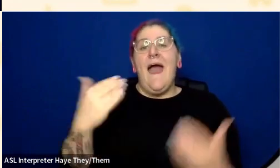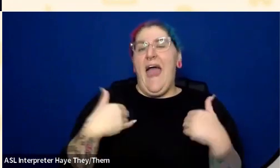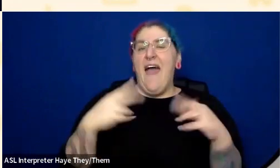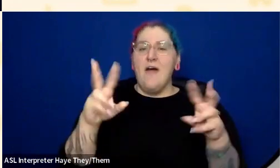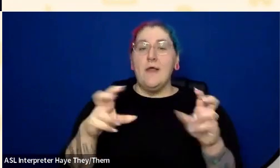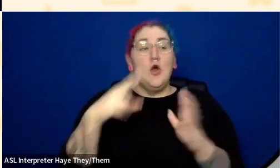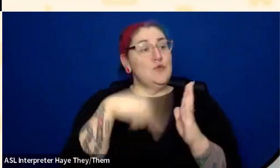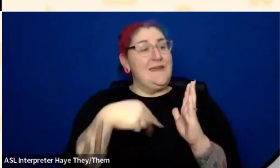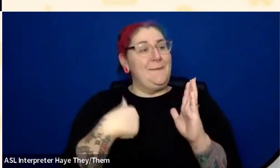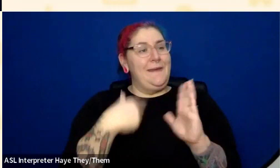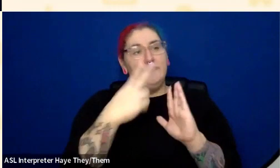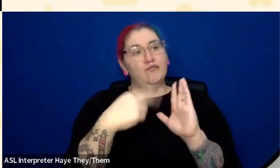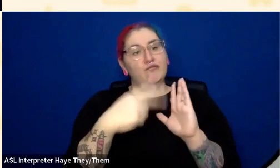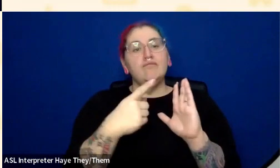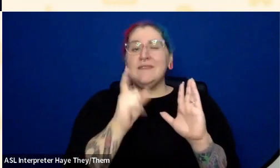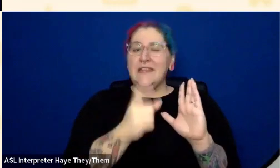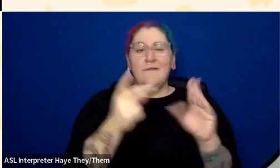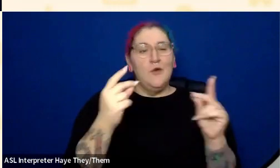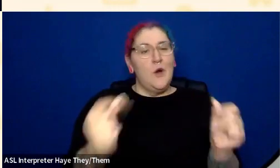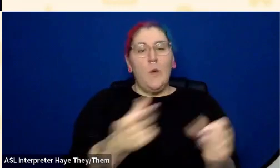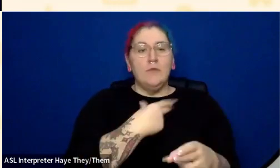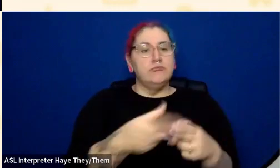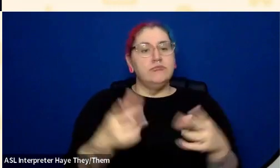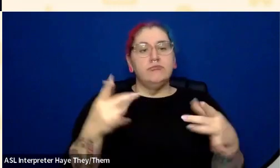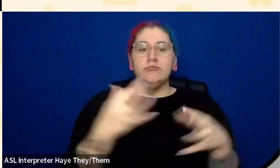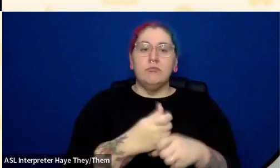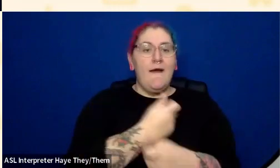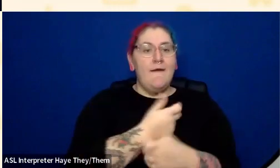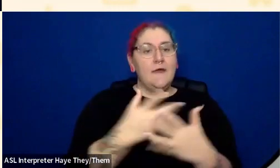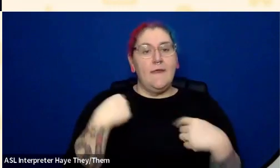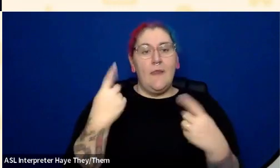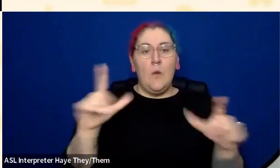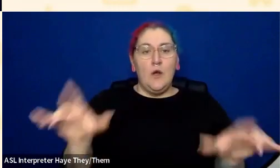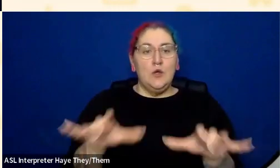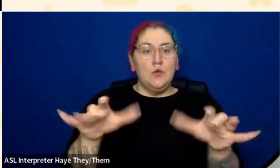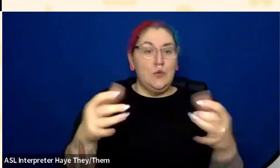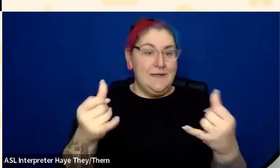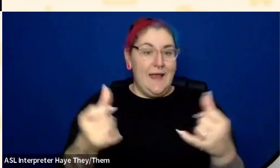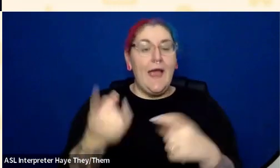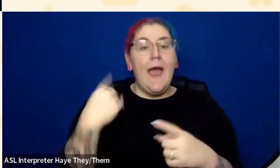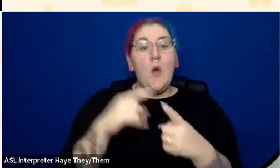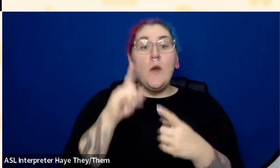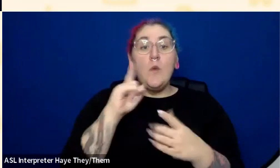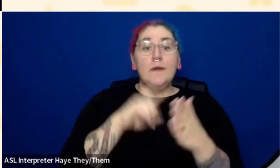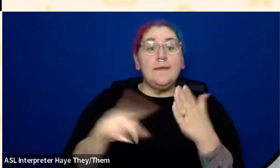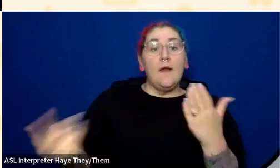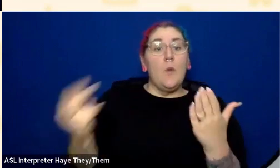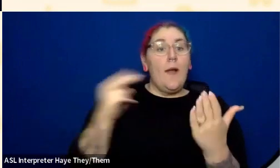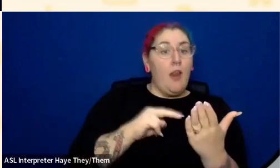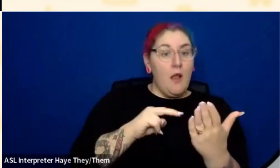Y luego, si echamos un vistazo rápido a, por ejemplo, las funciones,